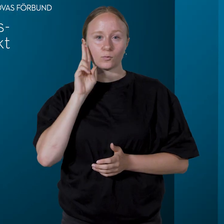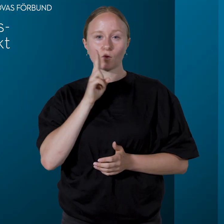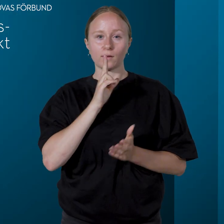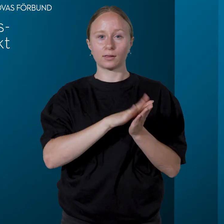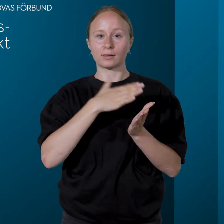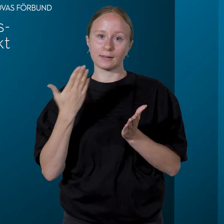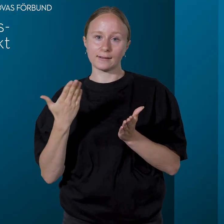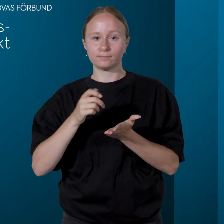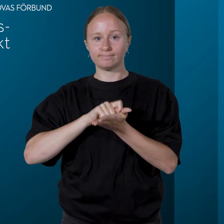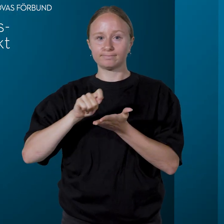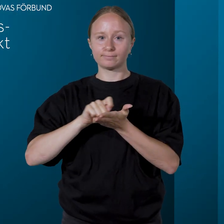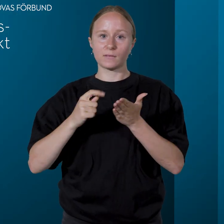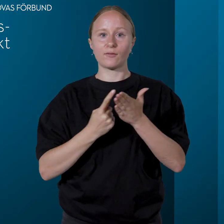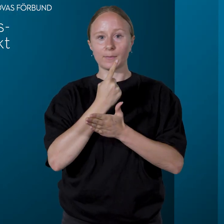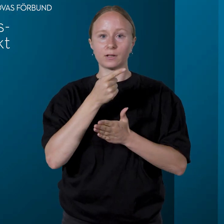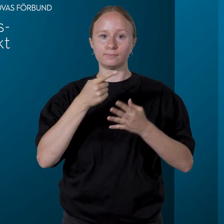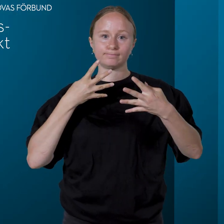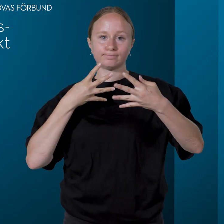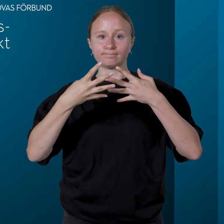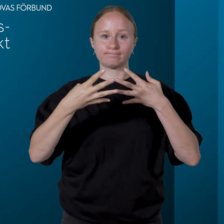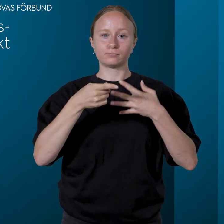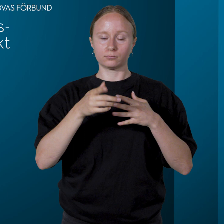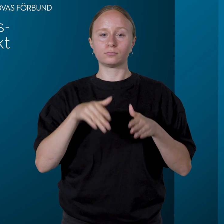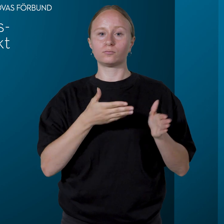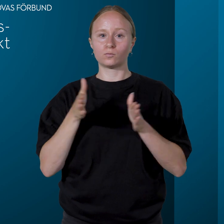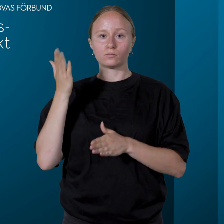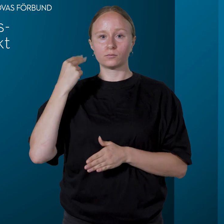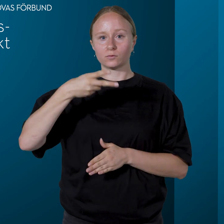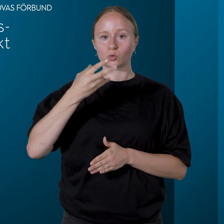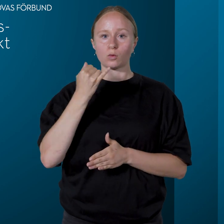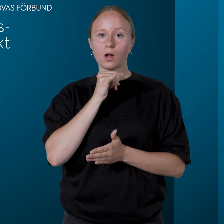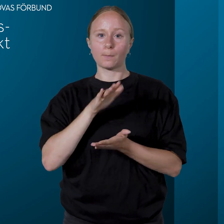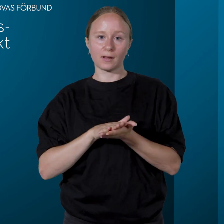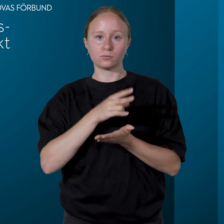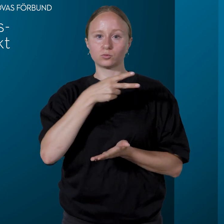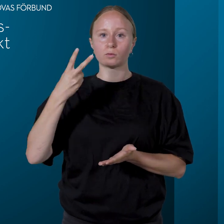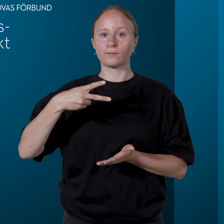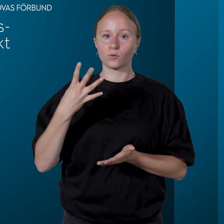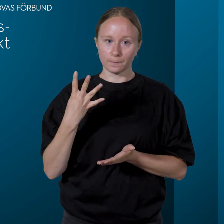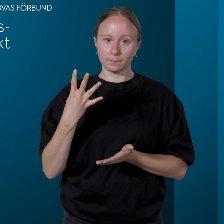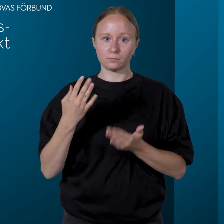Dövas tidnings livejournalistiska evenemang Mellan raderna hölls den 26 april 2024 -